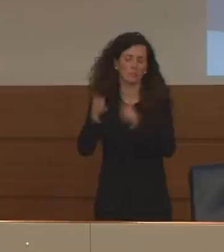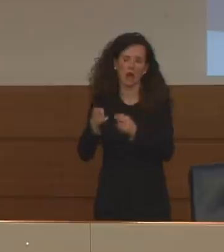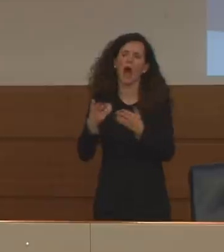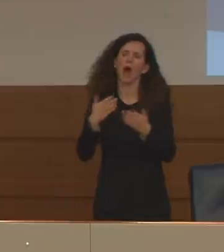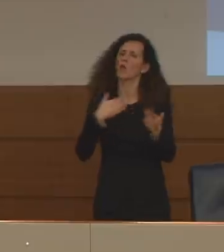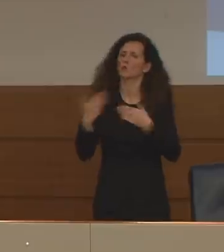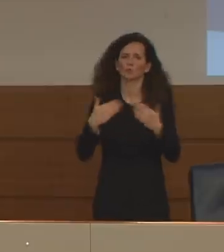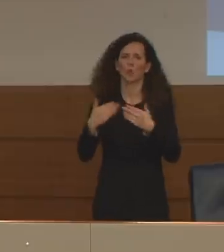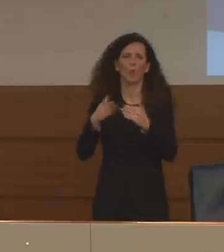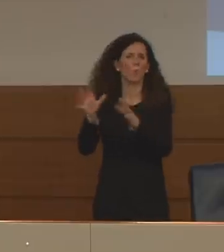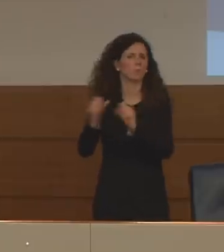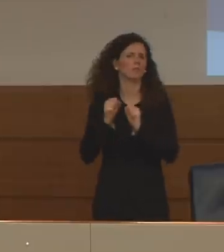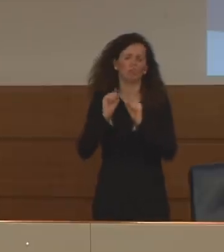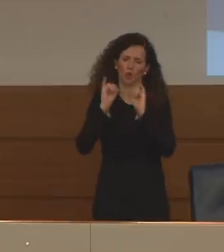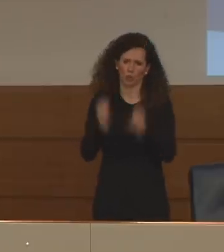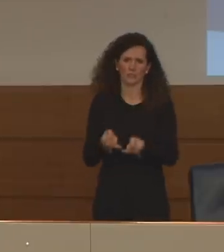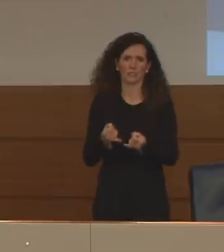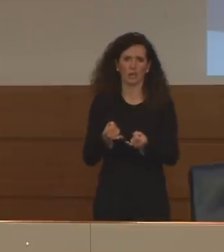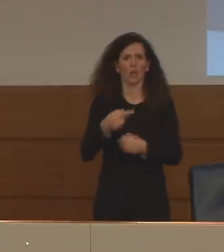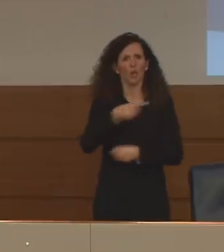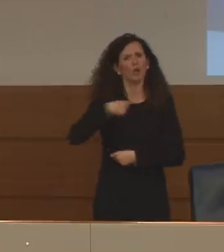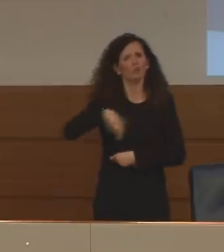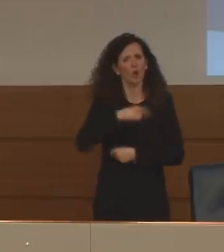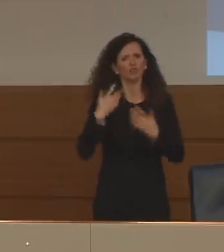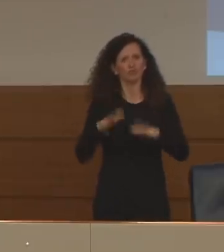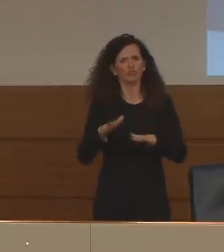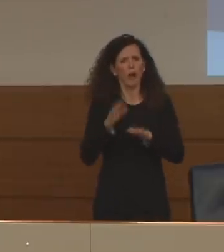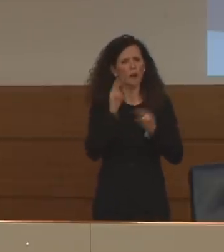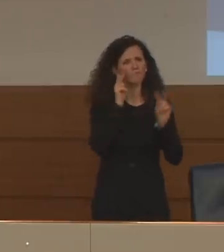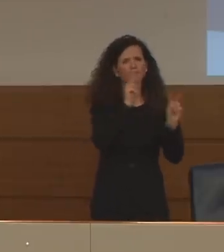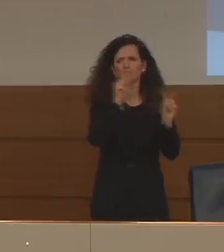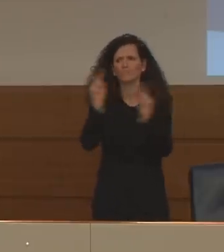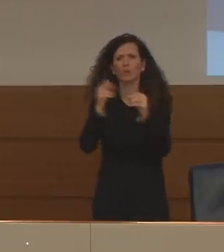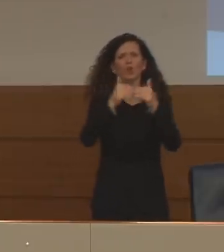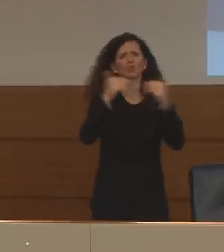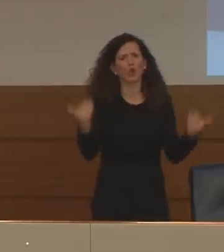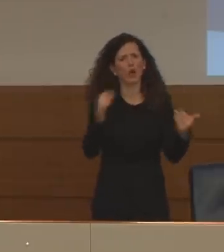Noi abbiamo fatto delle requisizioni di alcune partite di